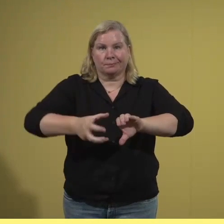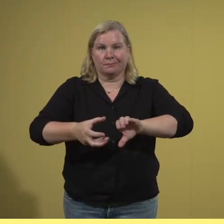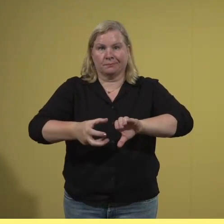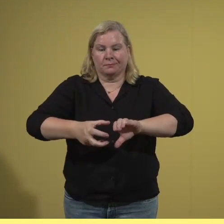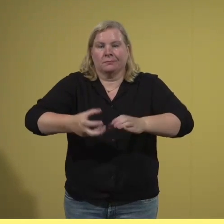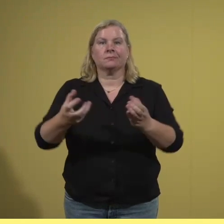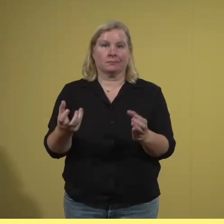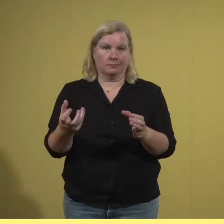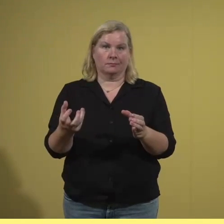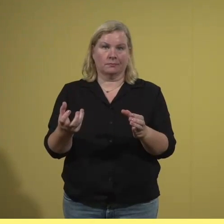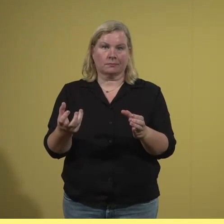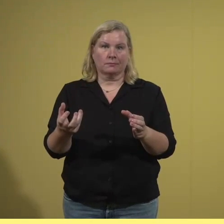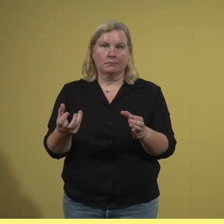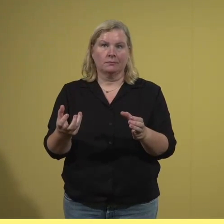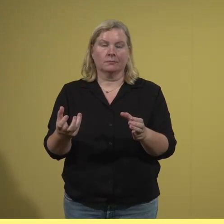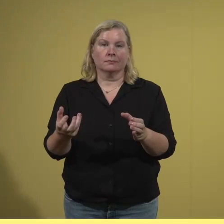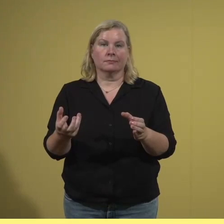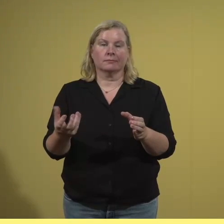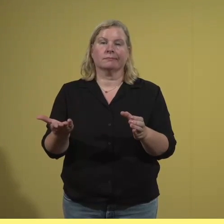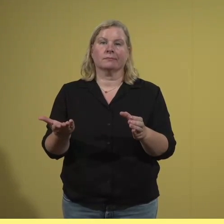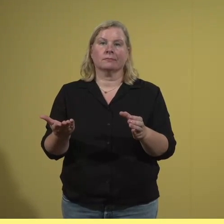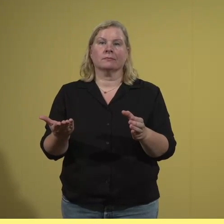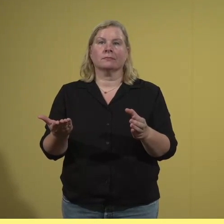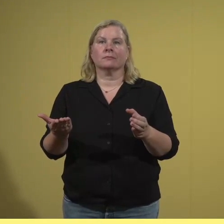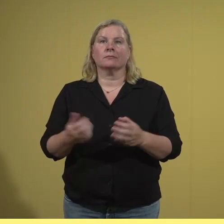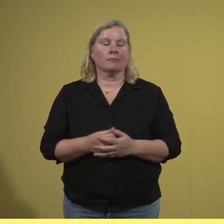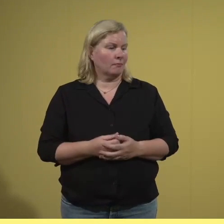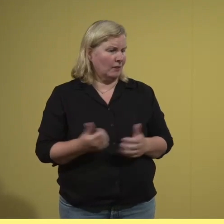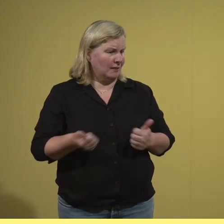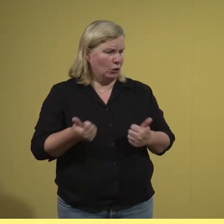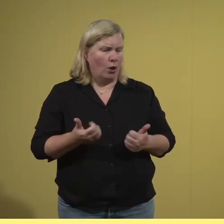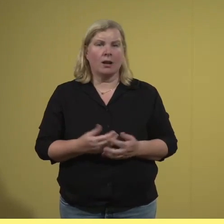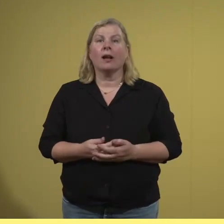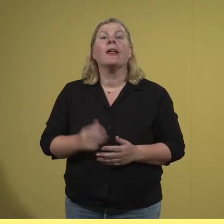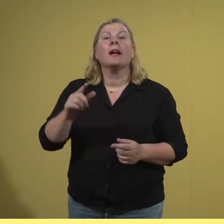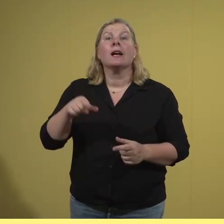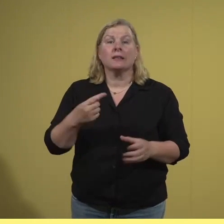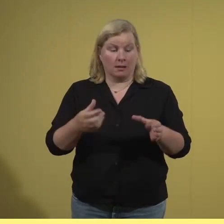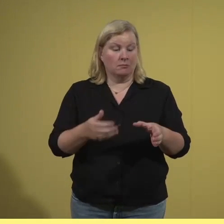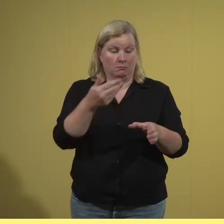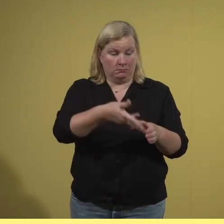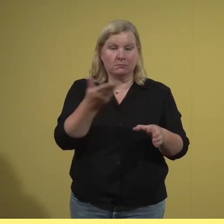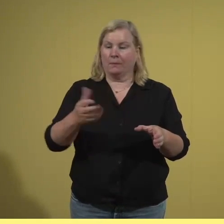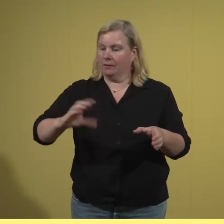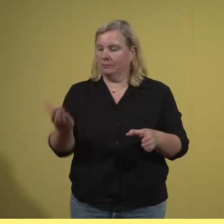Und jetzt nimmst du den Deckel und drehst den einmal so ein bisschen. Dann hast du das Ganze gewonnen.